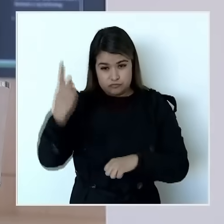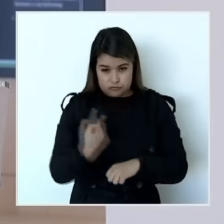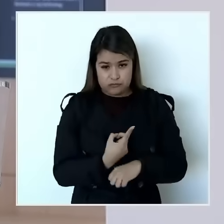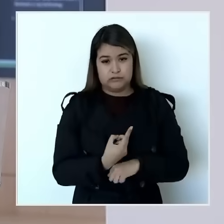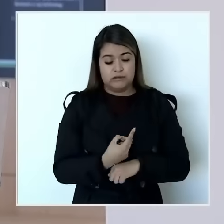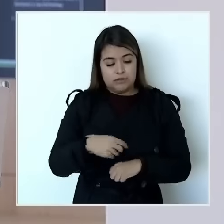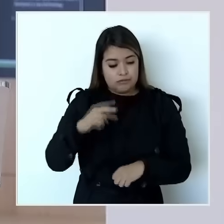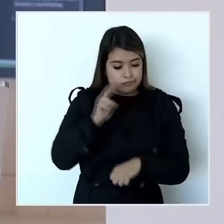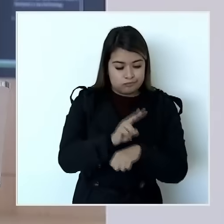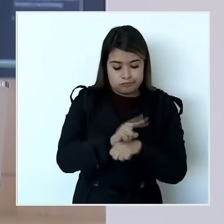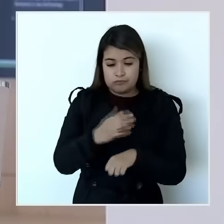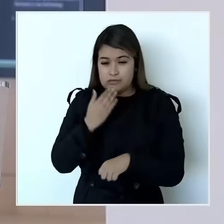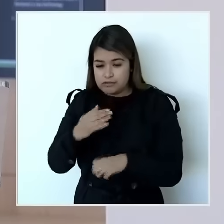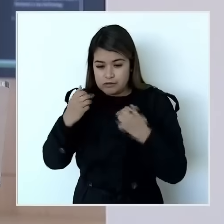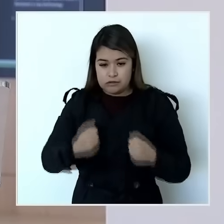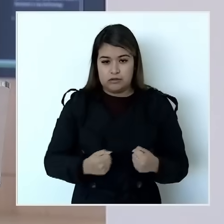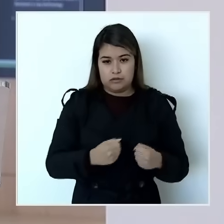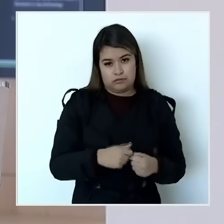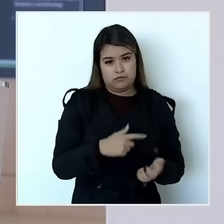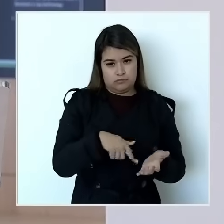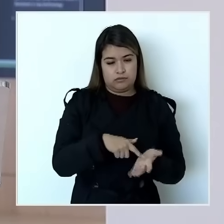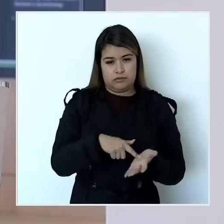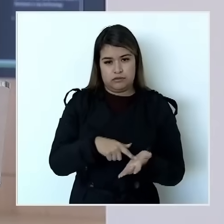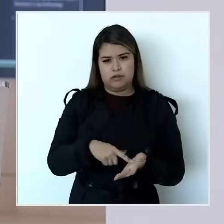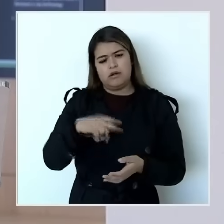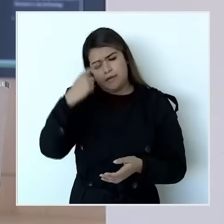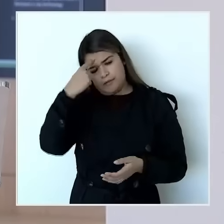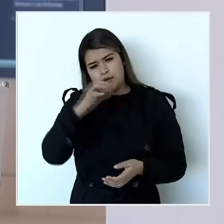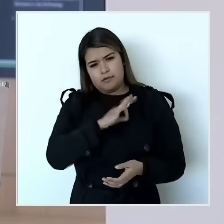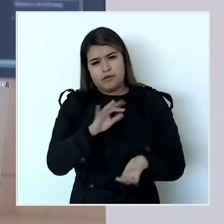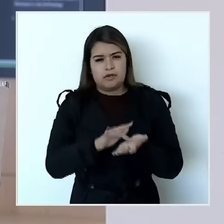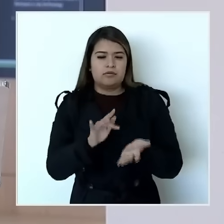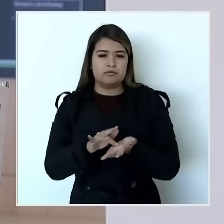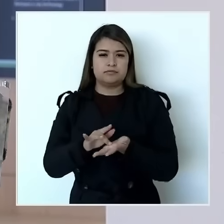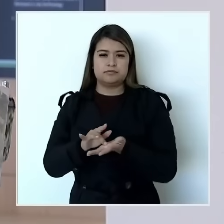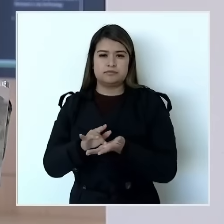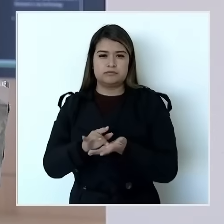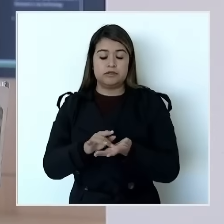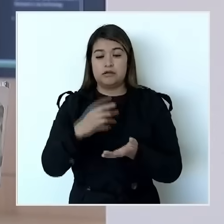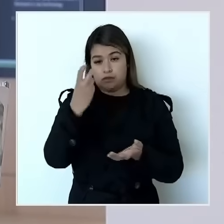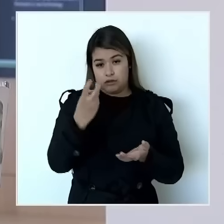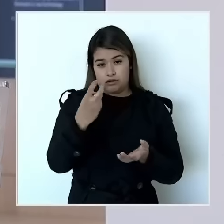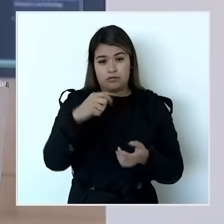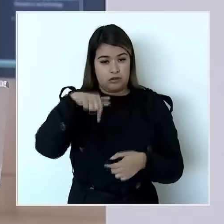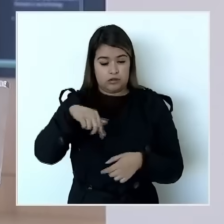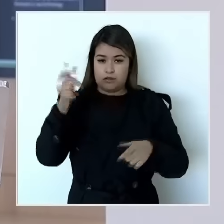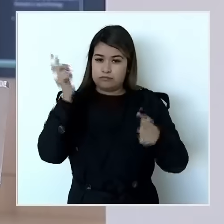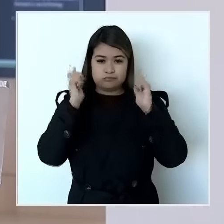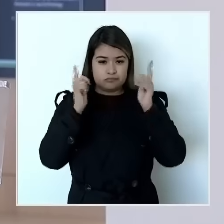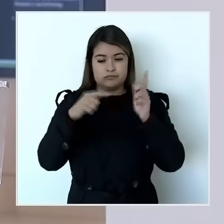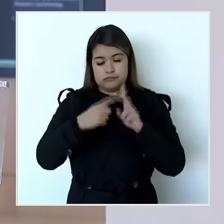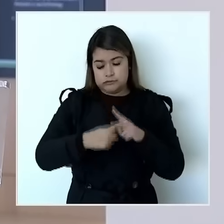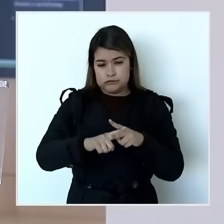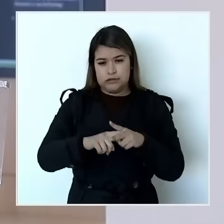las normas de comercio exterior, no solo en Nuevo Laredo, sino en todo el país.